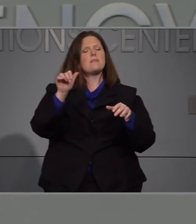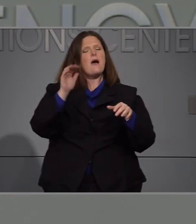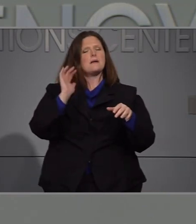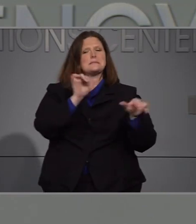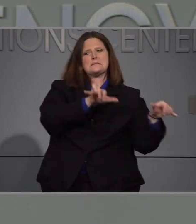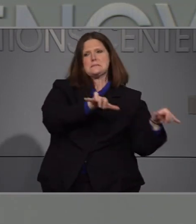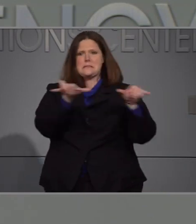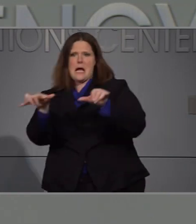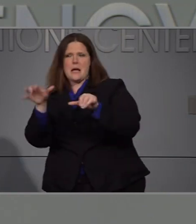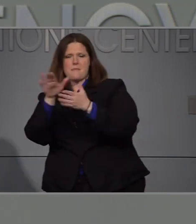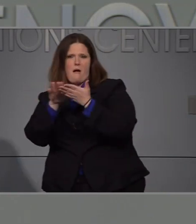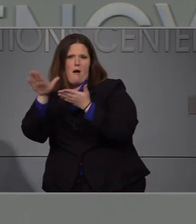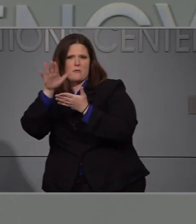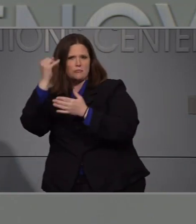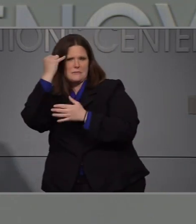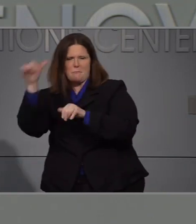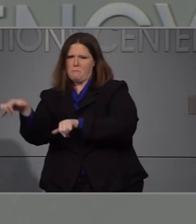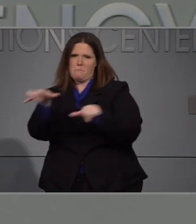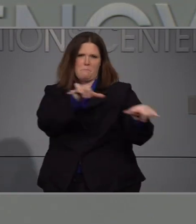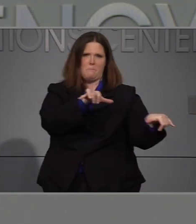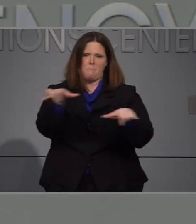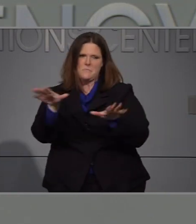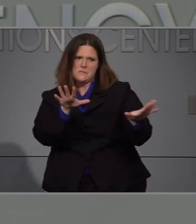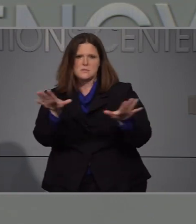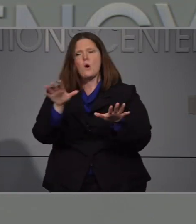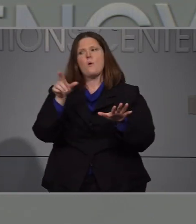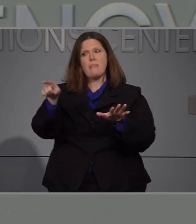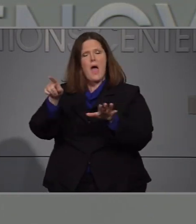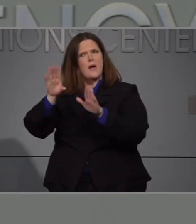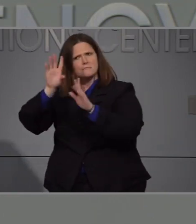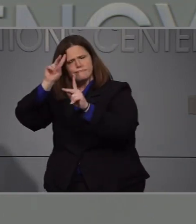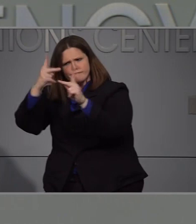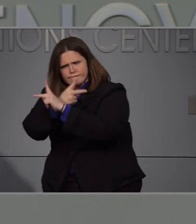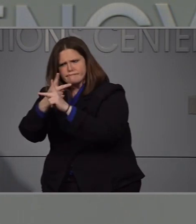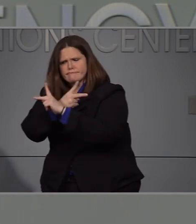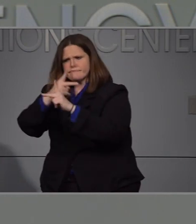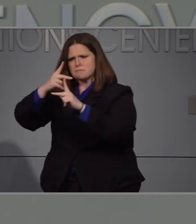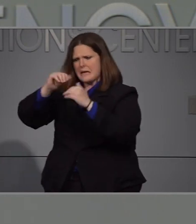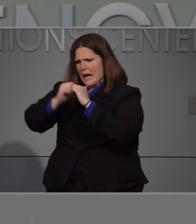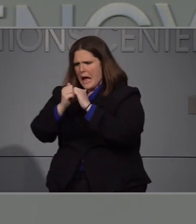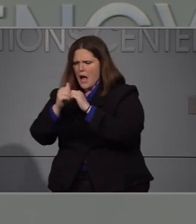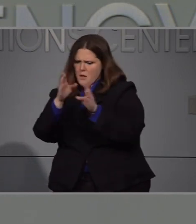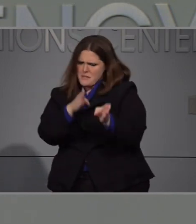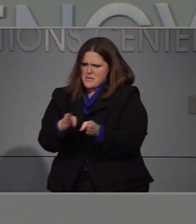estamos teniendo en cuanto a las escuelas, y ellos están trabajando arduamente para